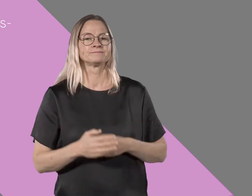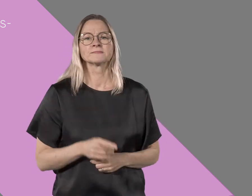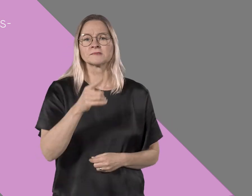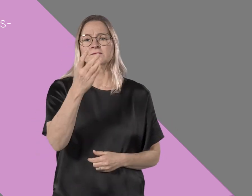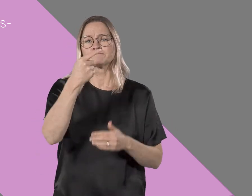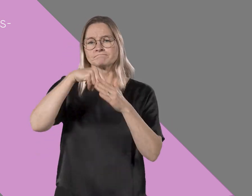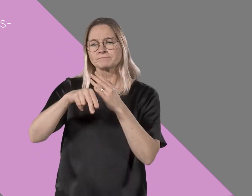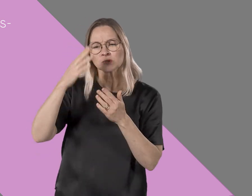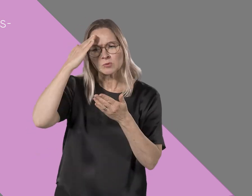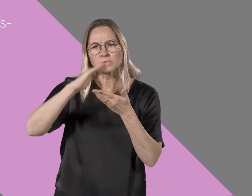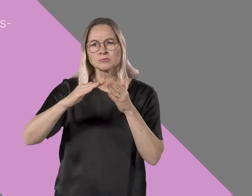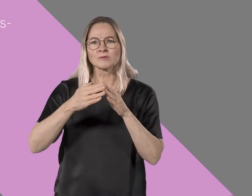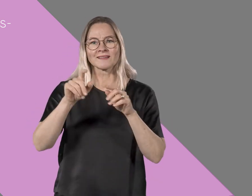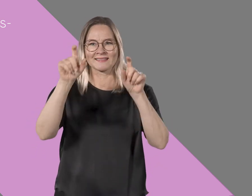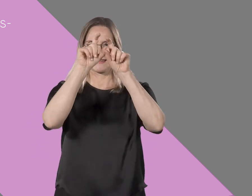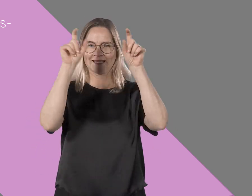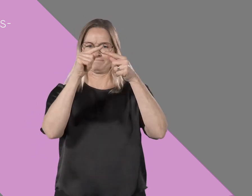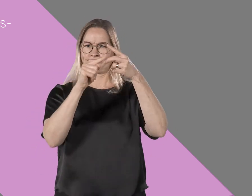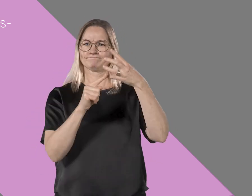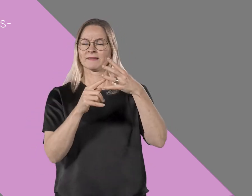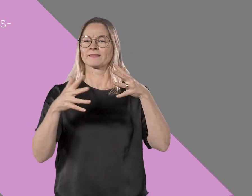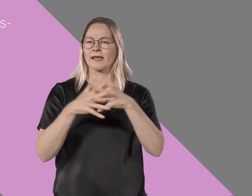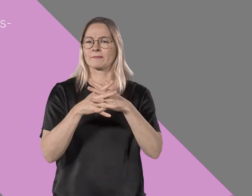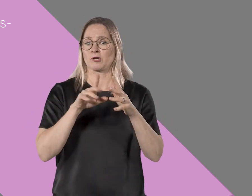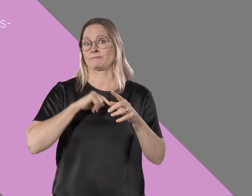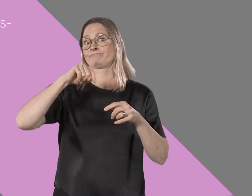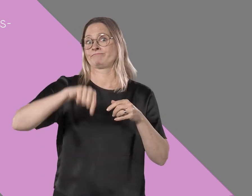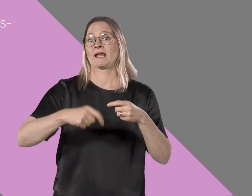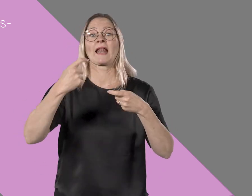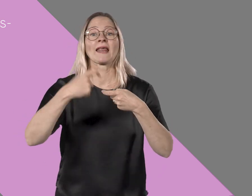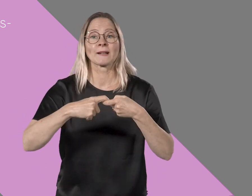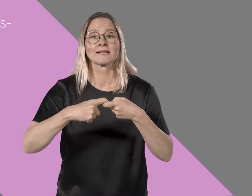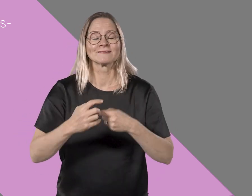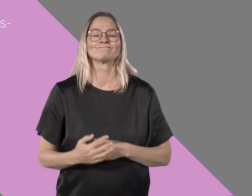Voit käydä tutustumassa teeseihin tarkemmin oheisesta linkistä.